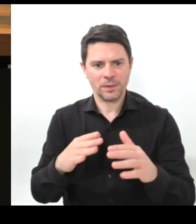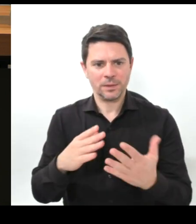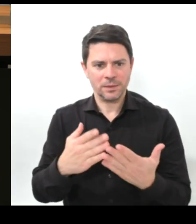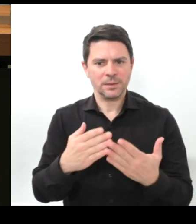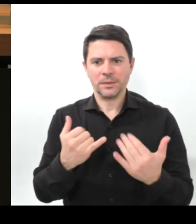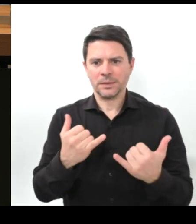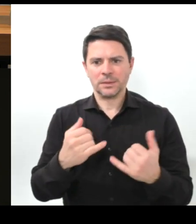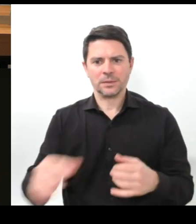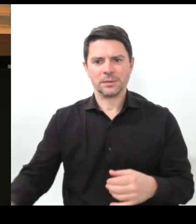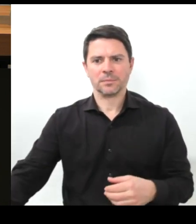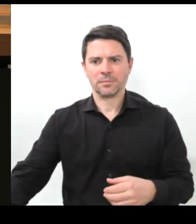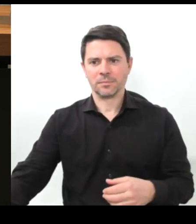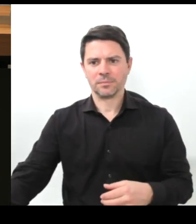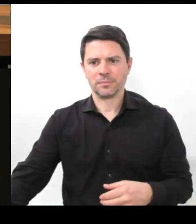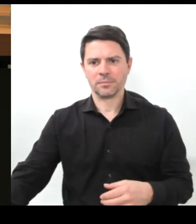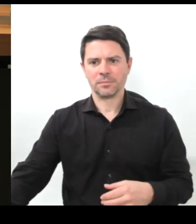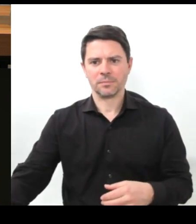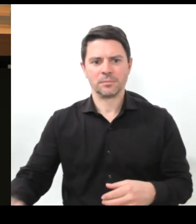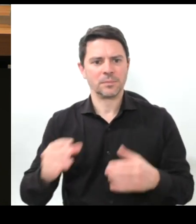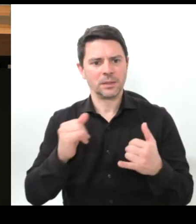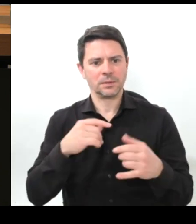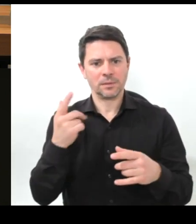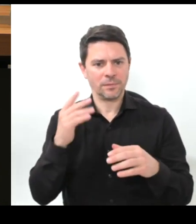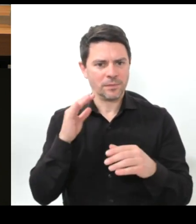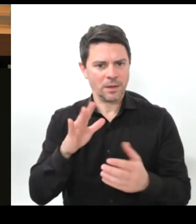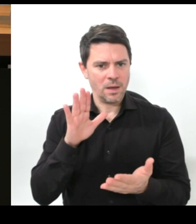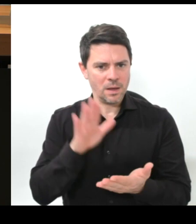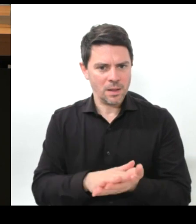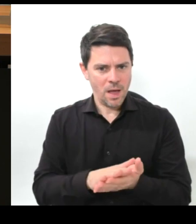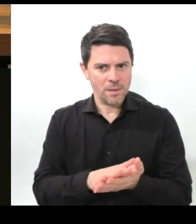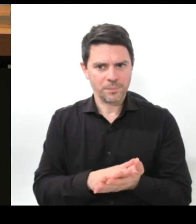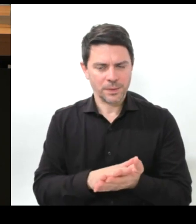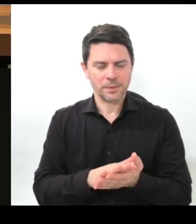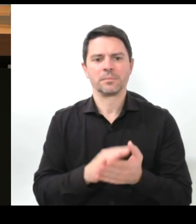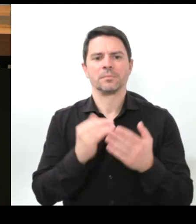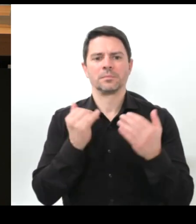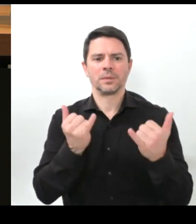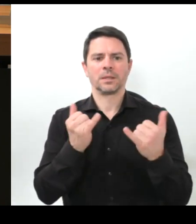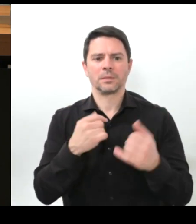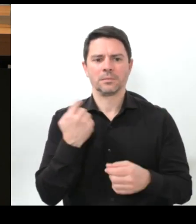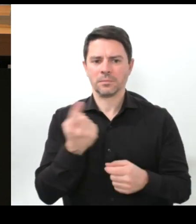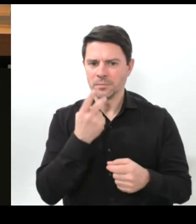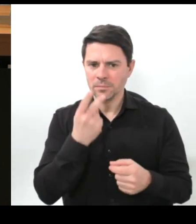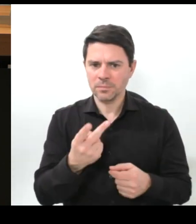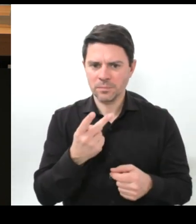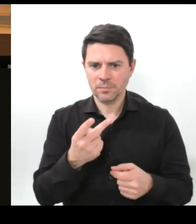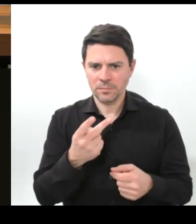Was wollen wir denn der Familie erzählen mit Nachwuchs, die aus einer Zwei-Zimmer-Wohnung gerne in der